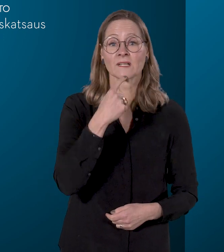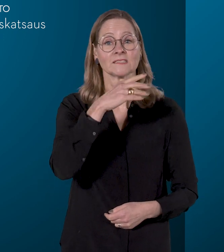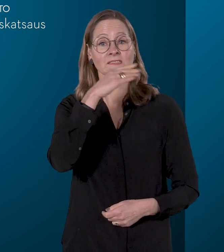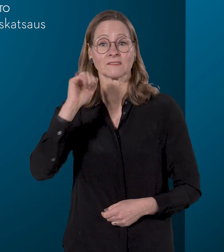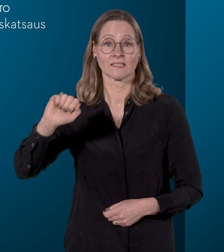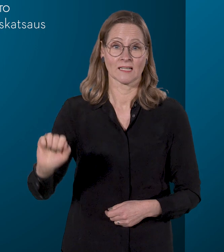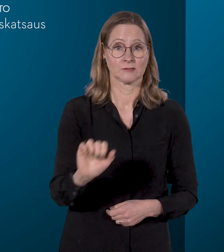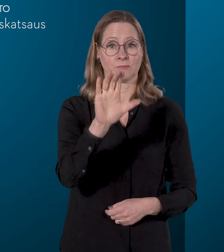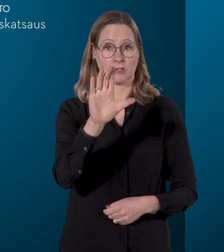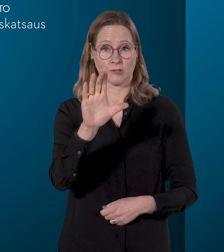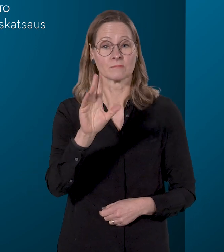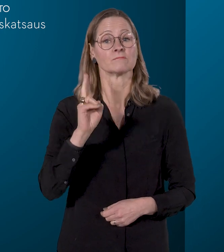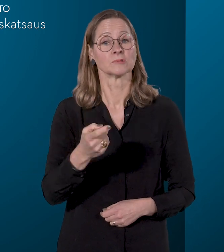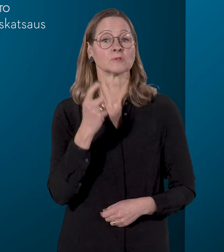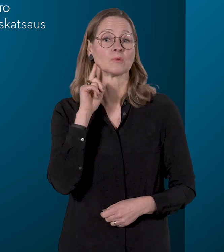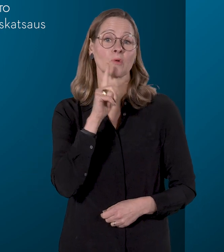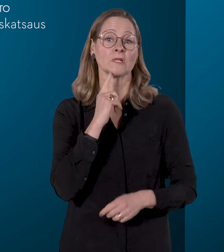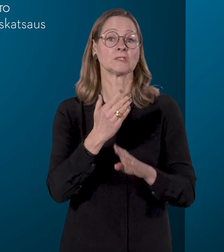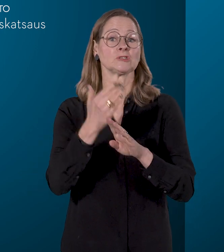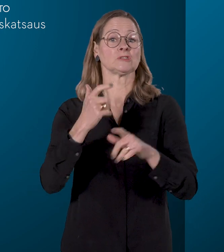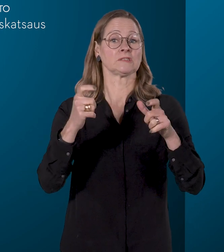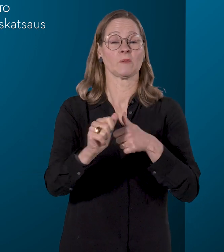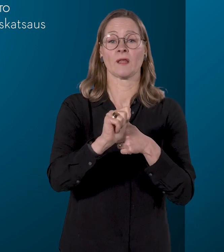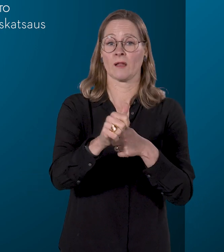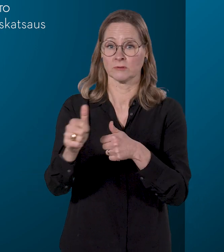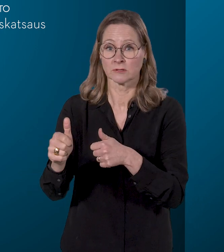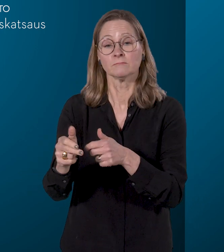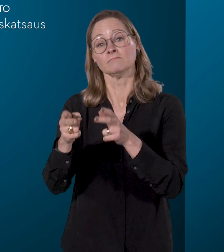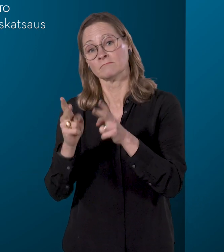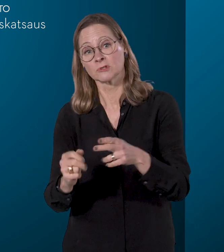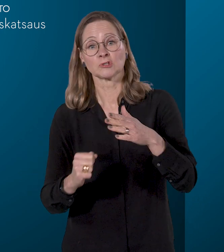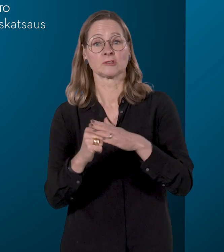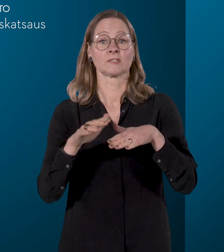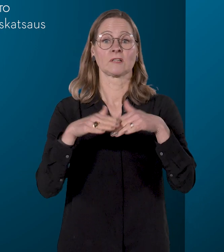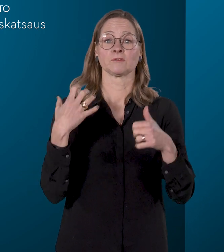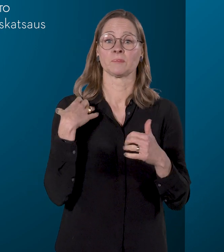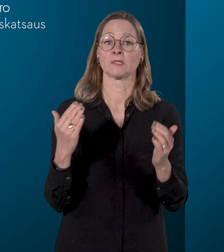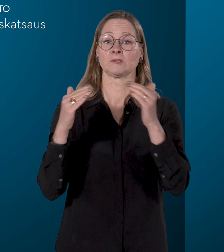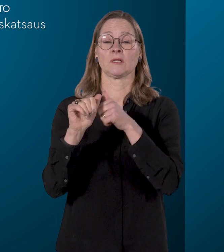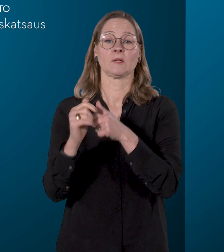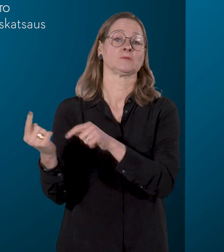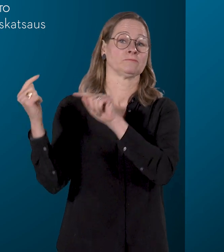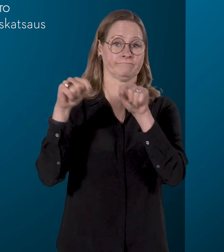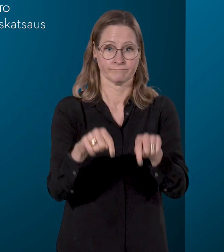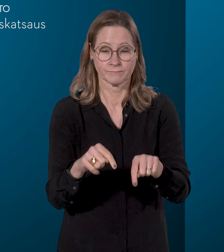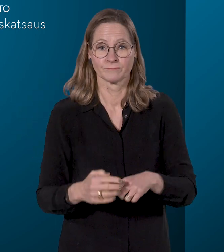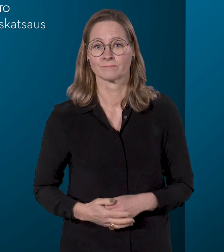Finlandssvenska Teckenspråkiga rf:n ja Kuurojen Historiaseuran edustajat - sekä edustus sosiaali- ja terveysministeriöstä.